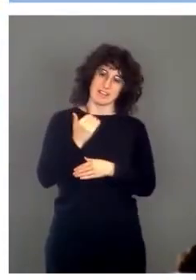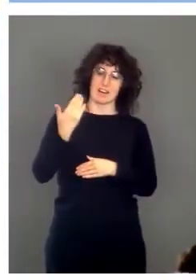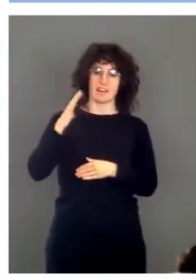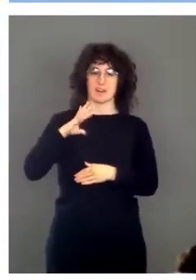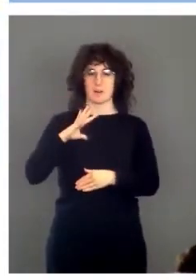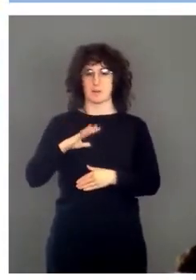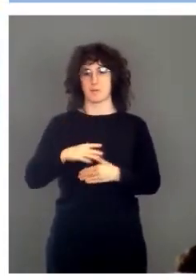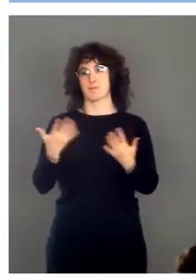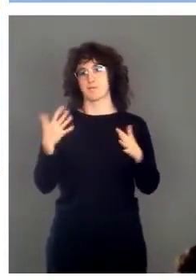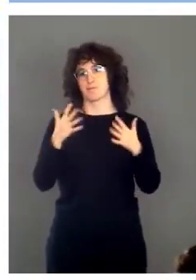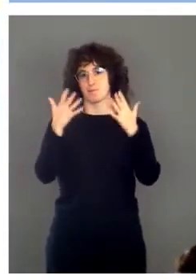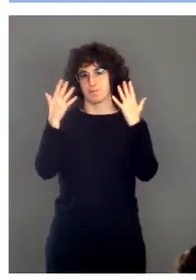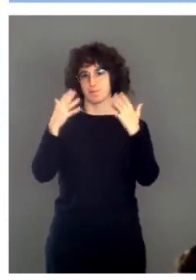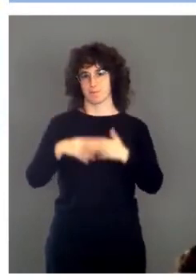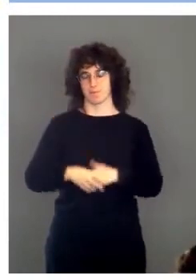Aplausos